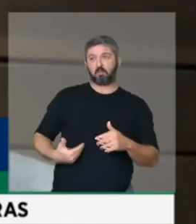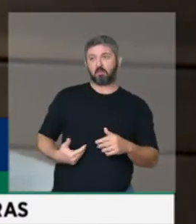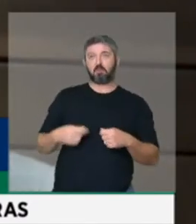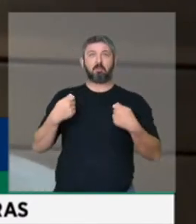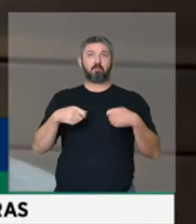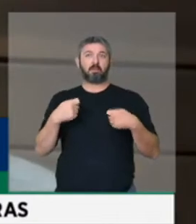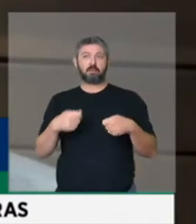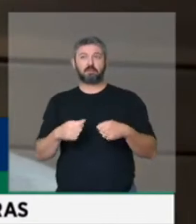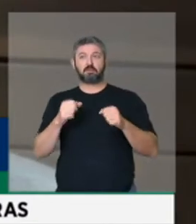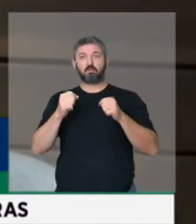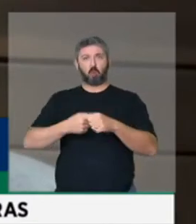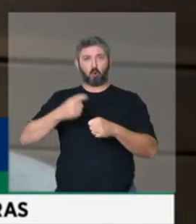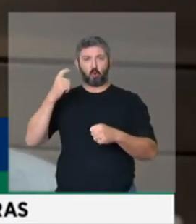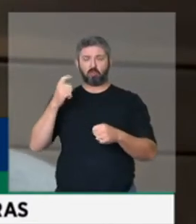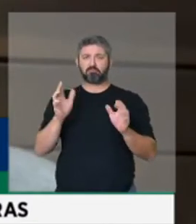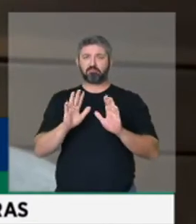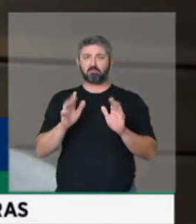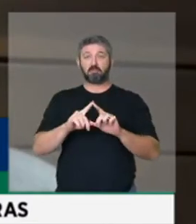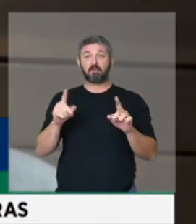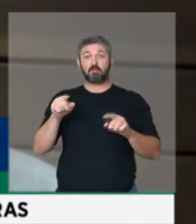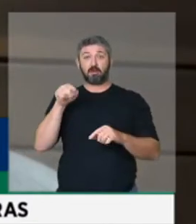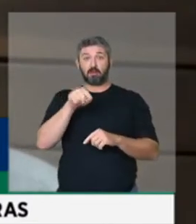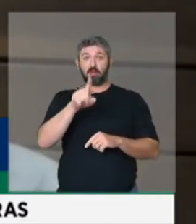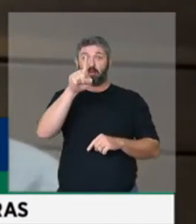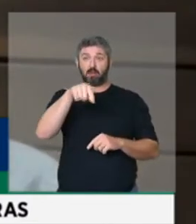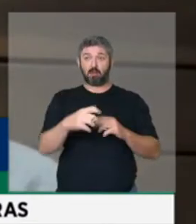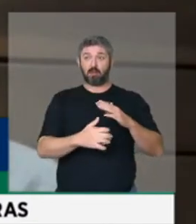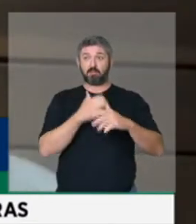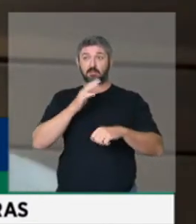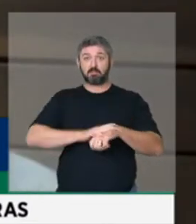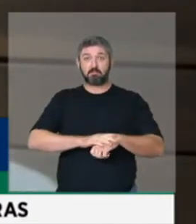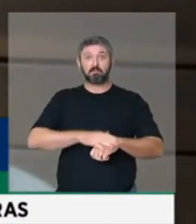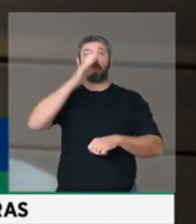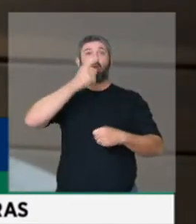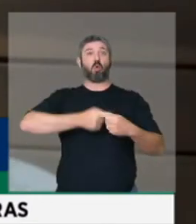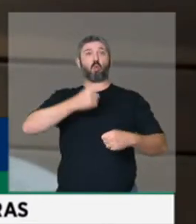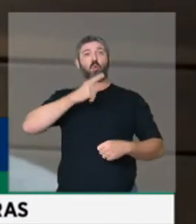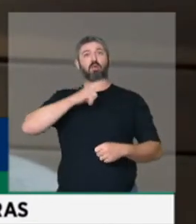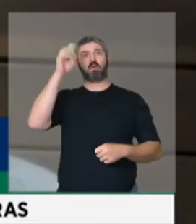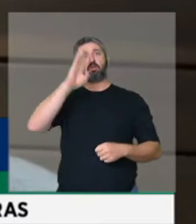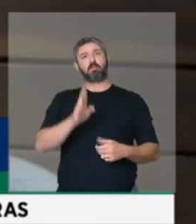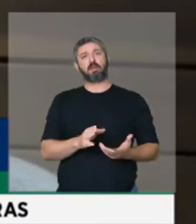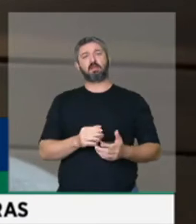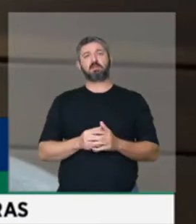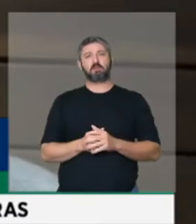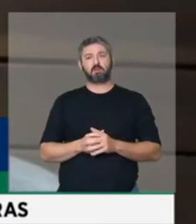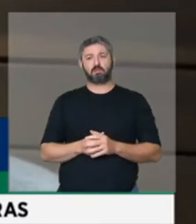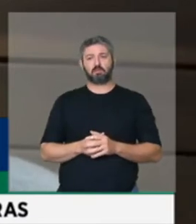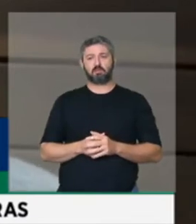SEGUE EM OBSTRUÇÃO CONTRA O ABSURDO ANTIPOVO QUE É PRIVATIZAR A ELETROBRAS. EU NÃO SOU DAQUELAS, SR.